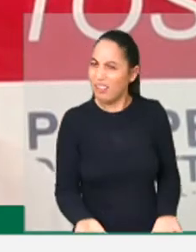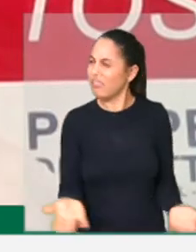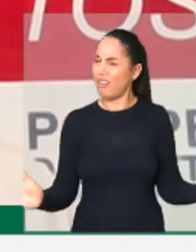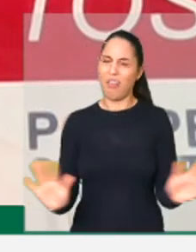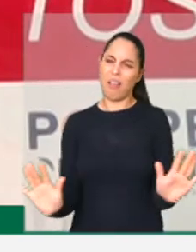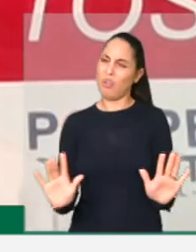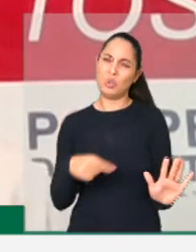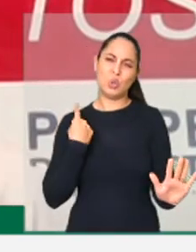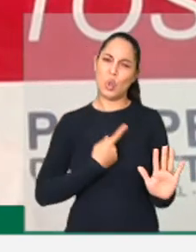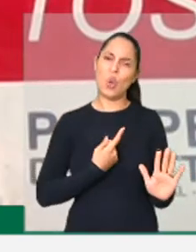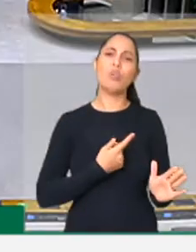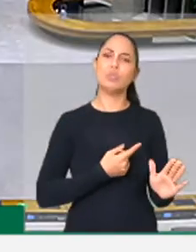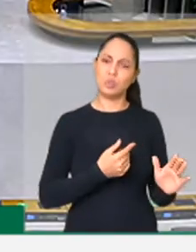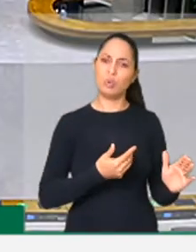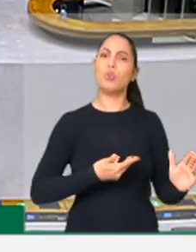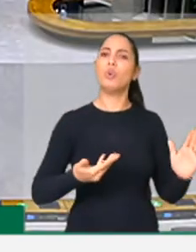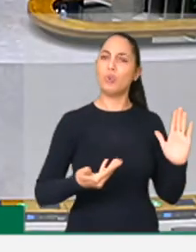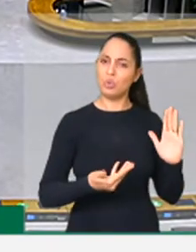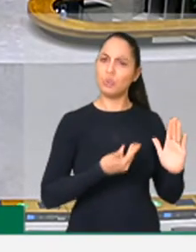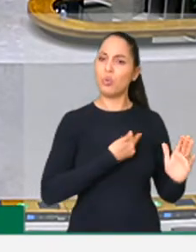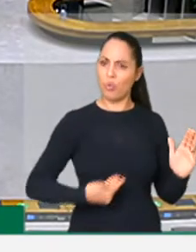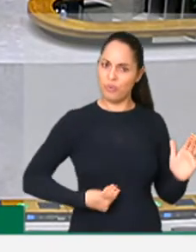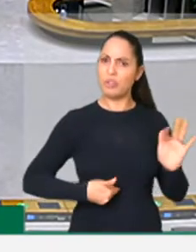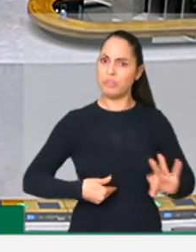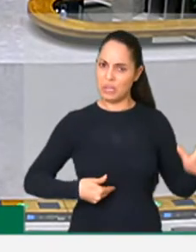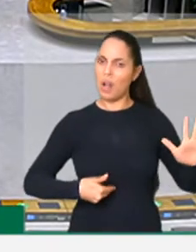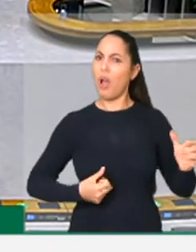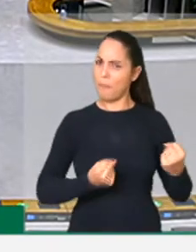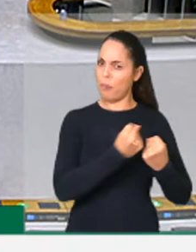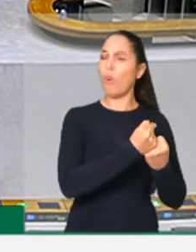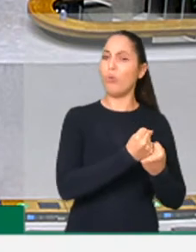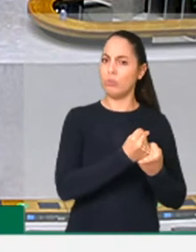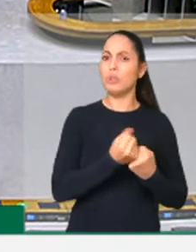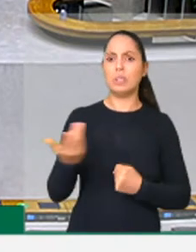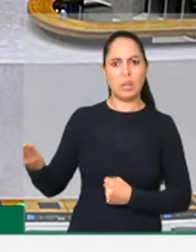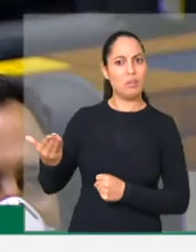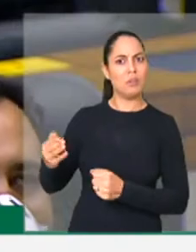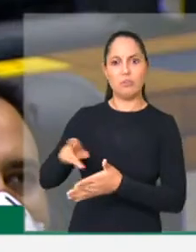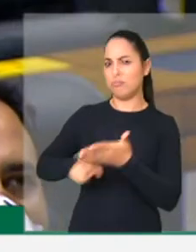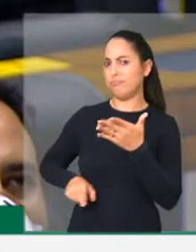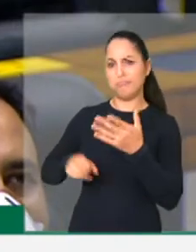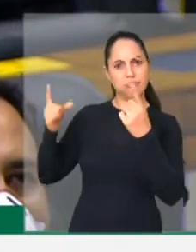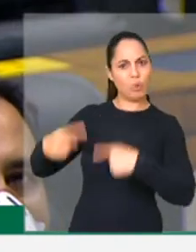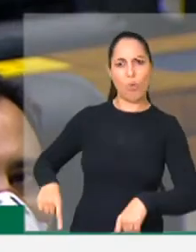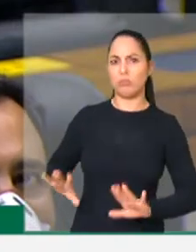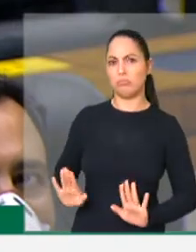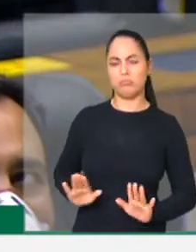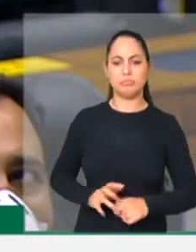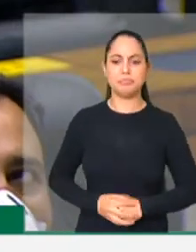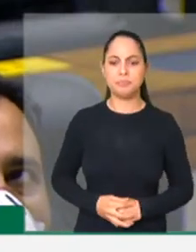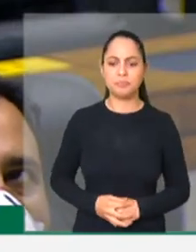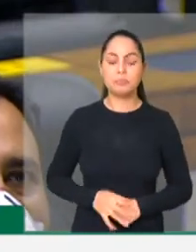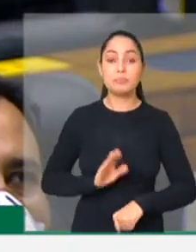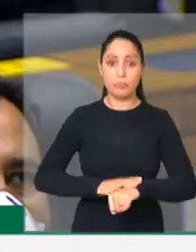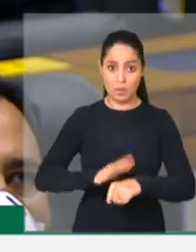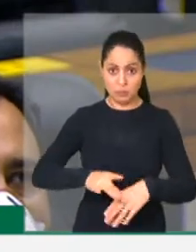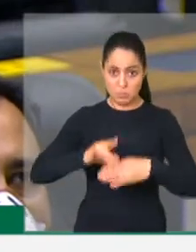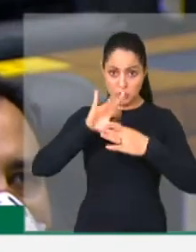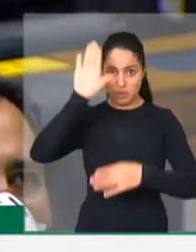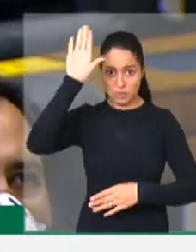PRESIDENTE, PODERIA FAZER... UM ESCLARECIMENTO ENQUANTO O LÍDER SE APROXIMA DA TRIBUNA. ACHO QUE TEM... POR PARTE DE ALGUNS DEPUTADOS QUE SE PRONUNCIARAM. PRIMEIRO QUE